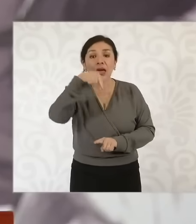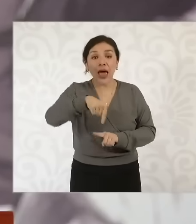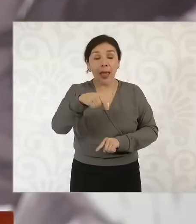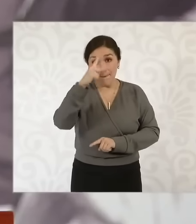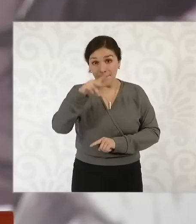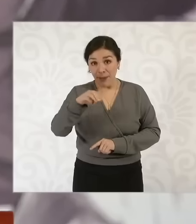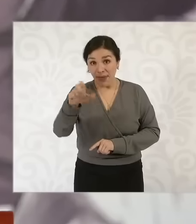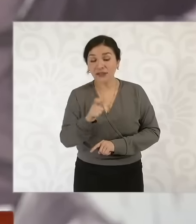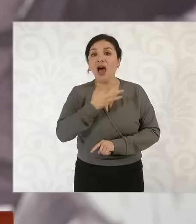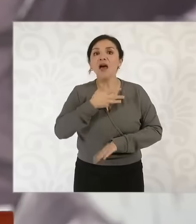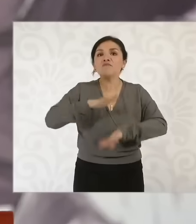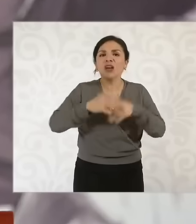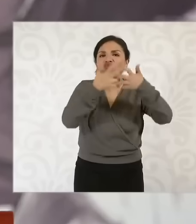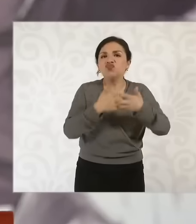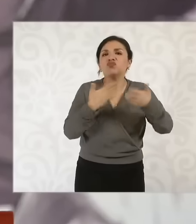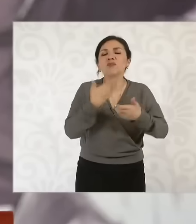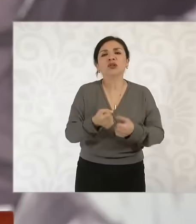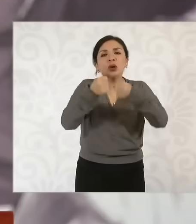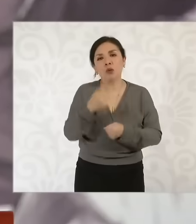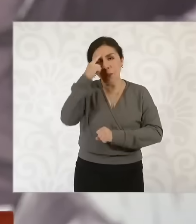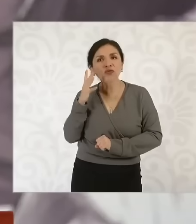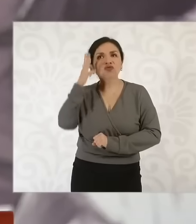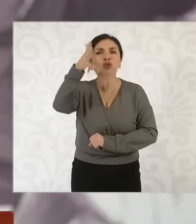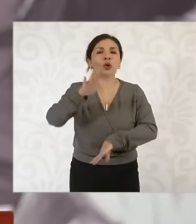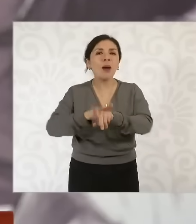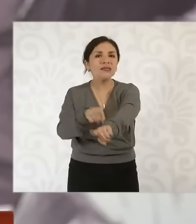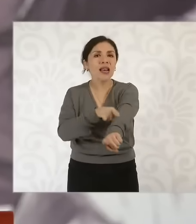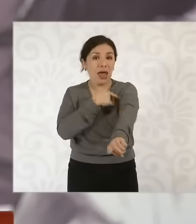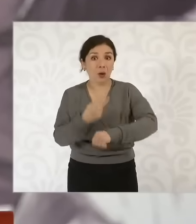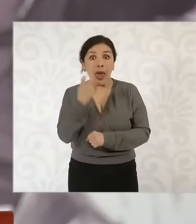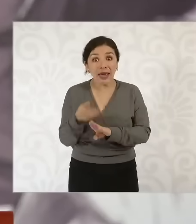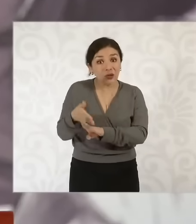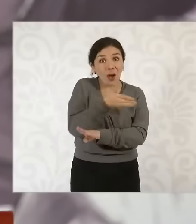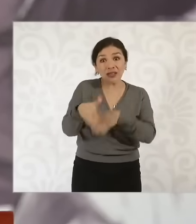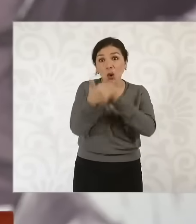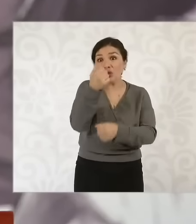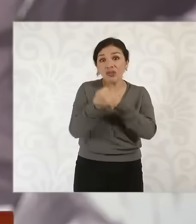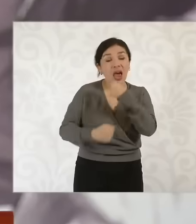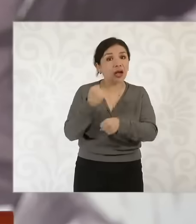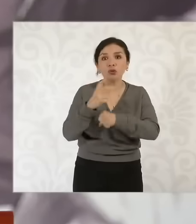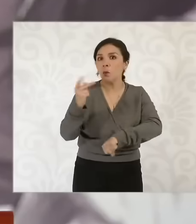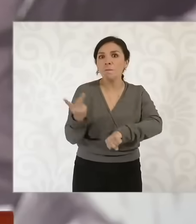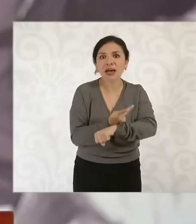y que esto no ocurría en hacía más de 11 años. Y esto ha sido, hay que decirlo y reconocerlo,